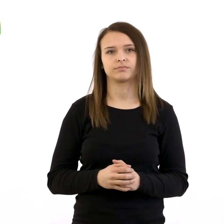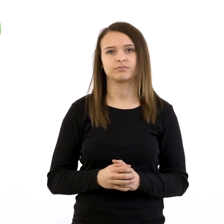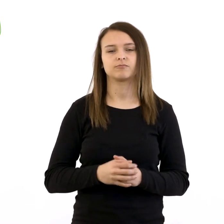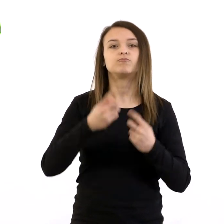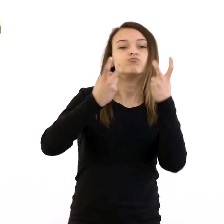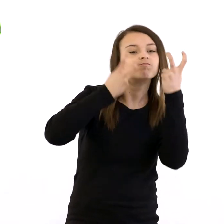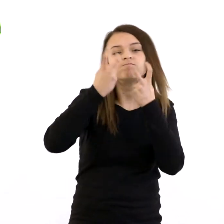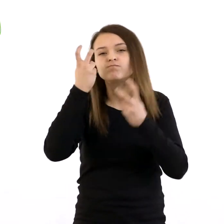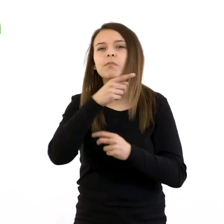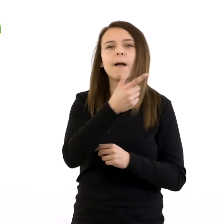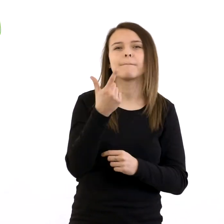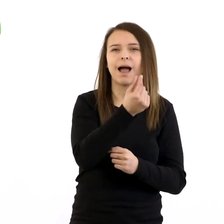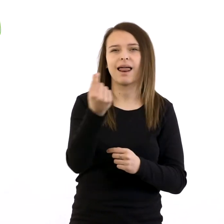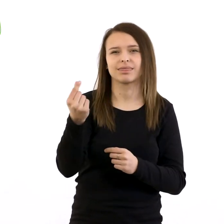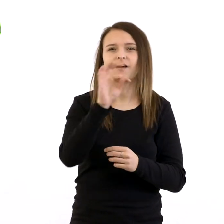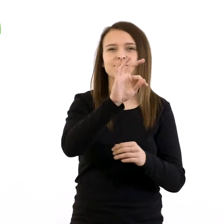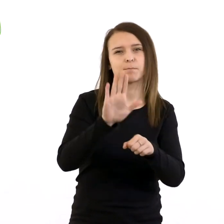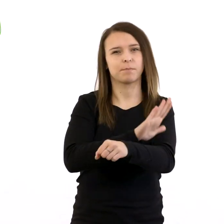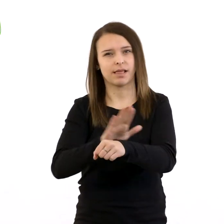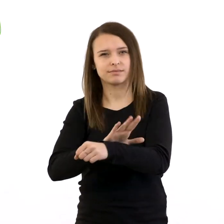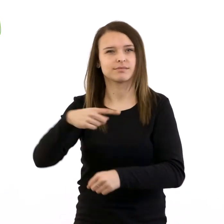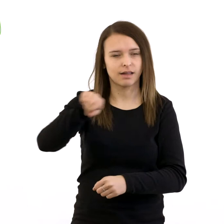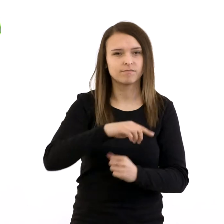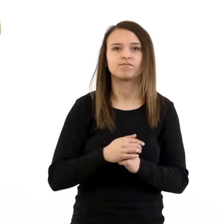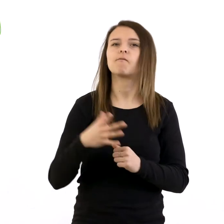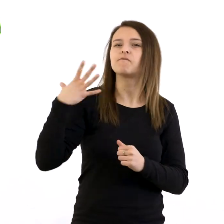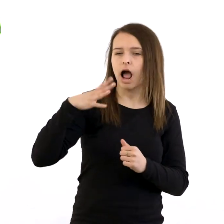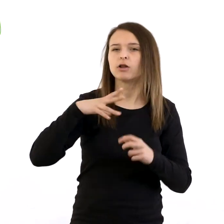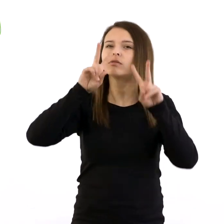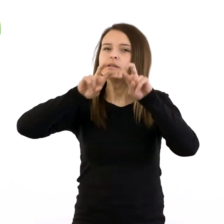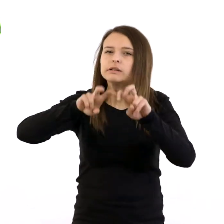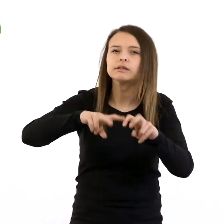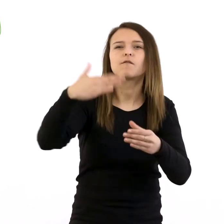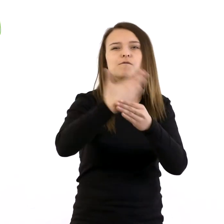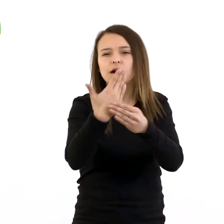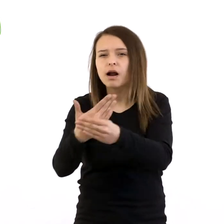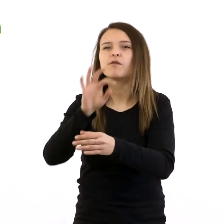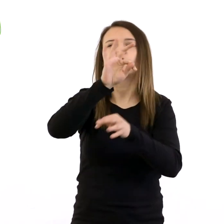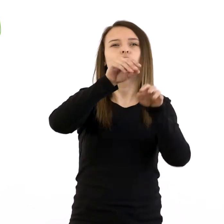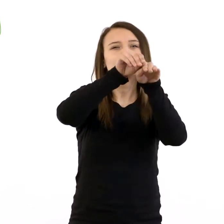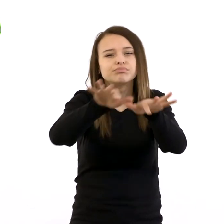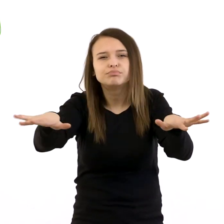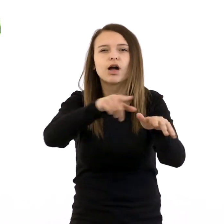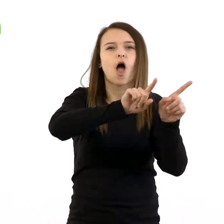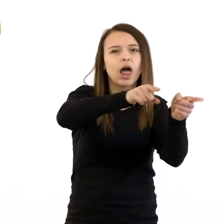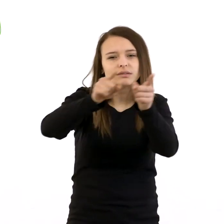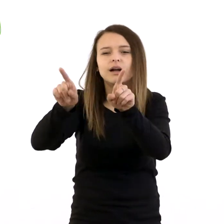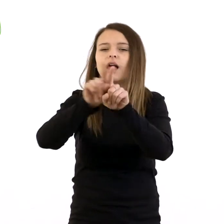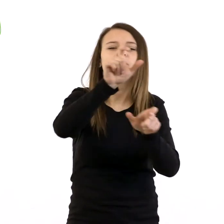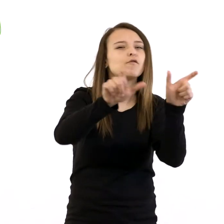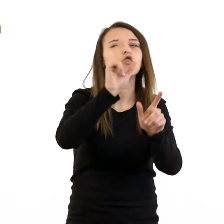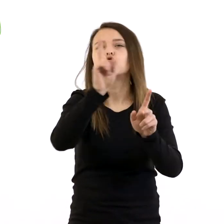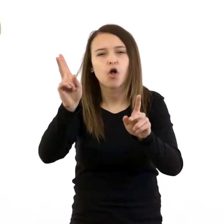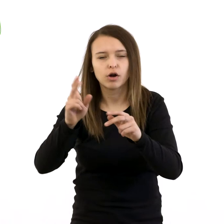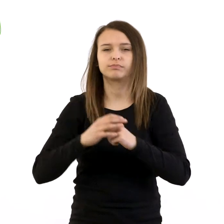Poszukując partnerów biznesowych warto przeprowadzać analizy firm, ich struktury organizacyjnej i sylwetek najważniejszych osób.